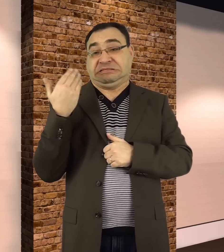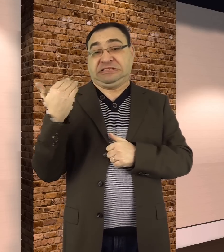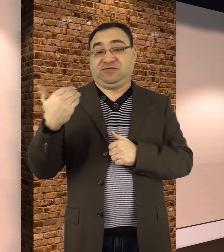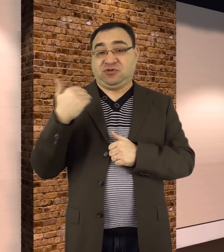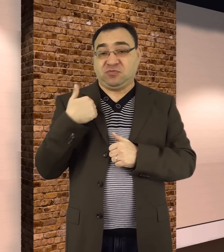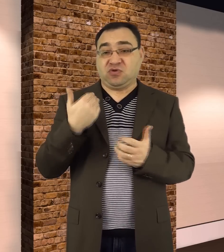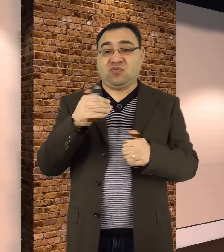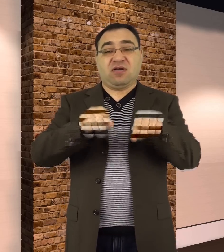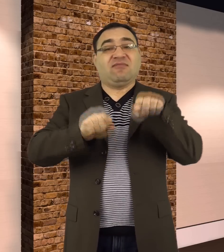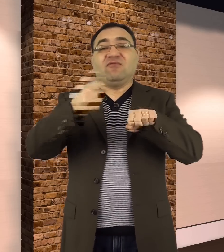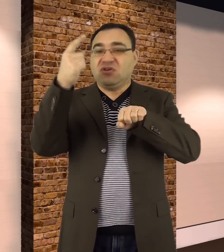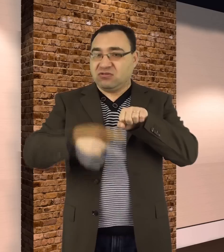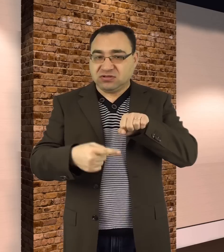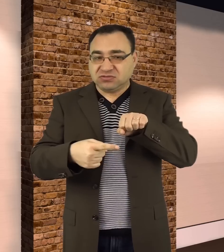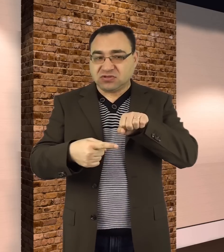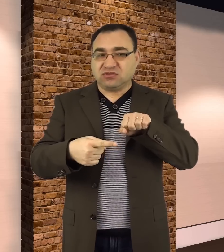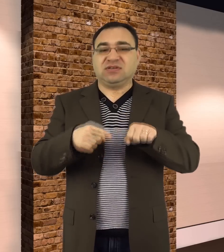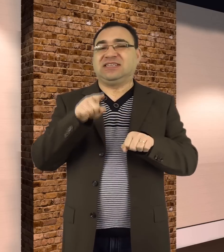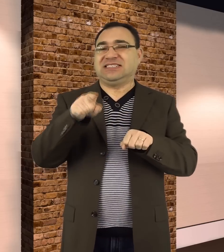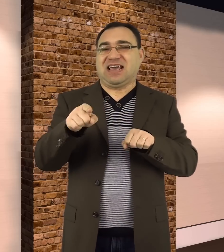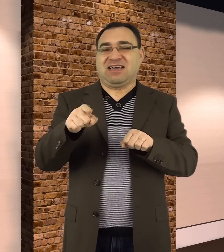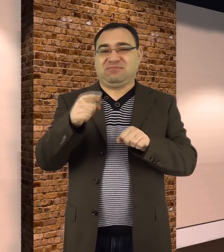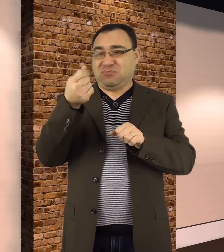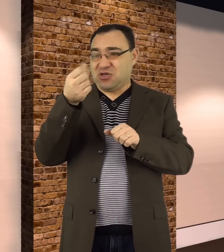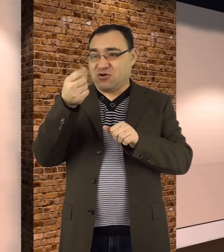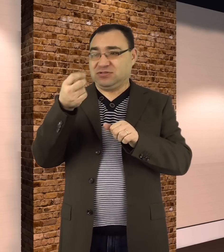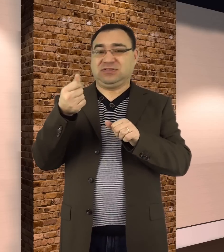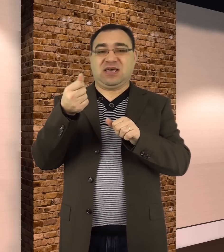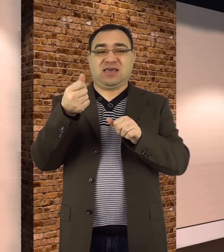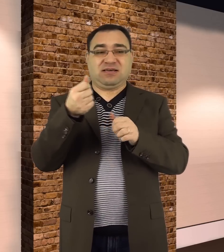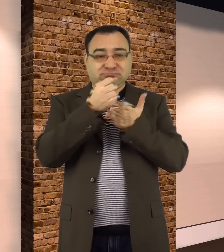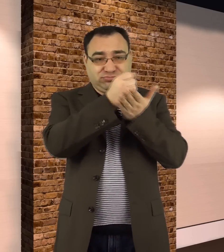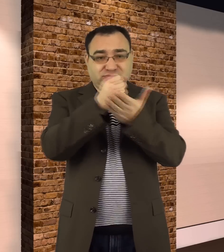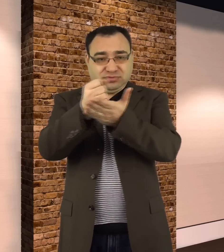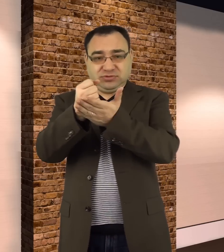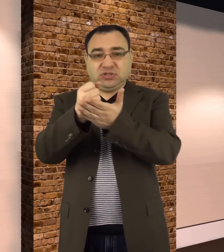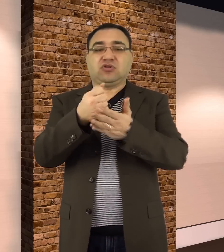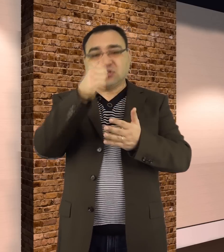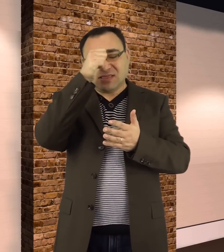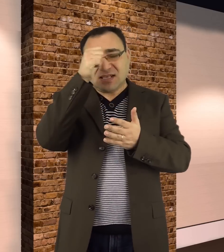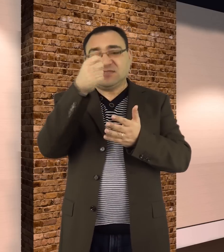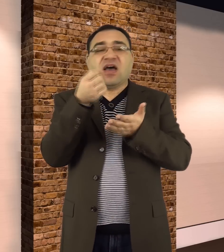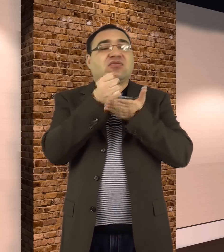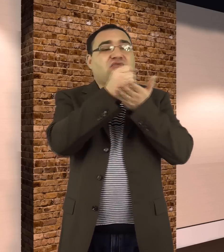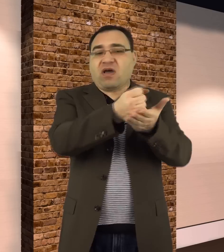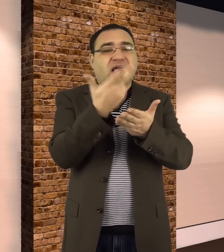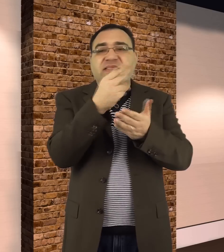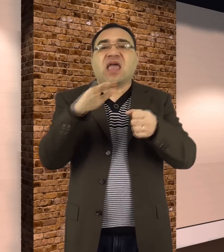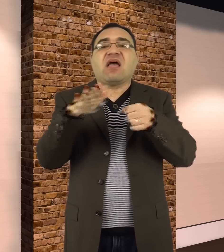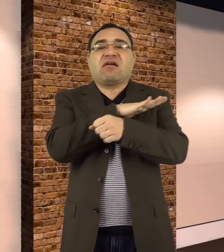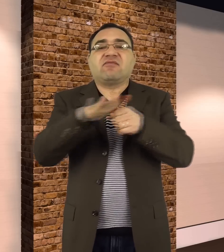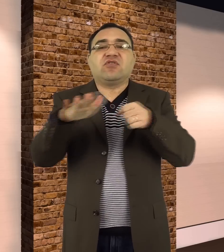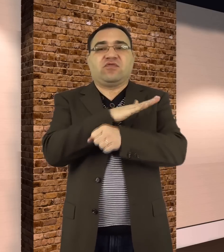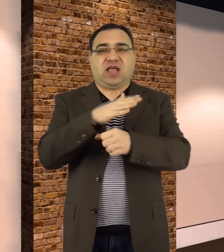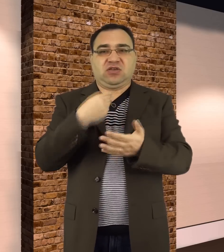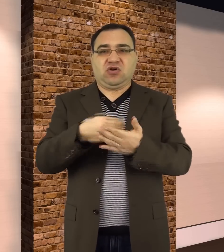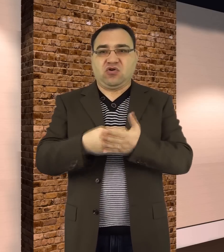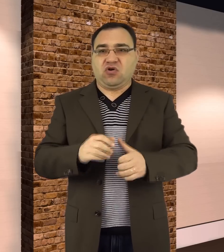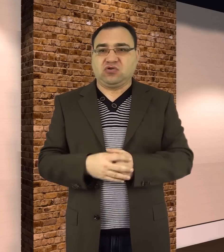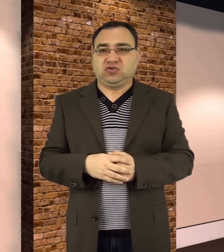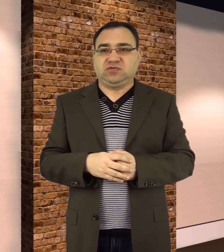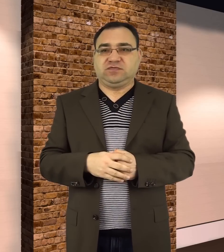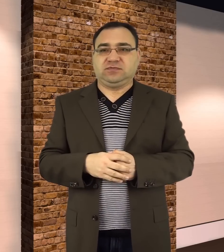Niedawno był wyrok sądowy dotyczący dofinansowania z środków PFRON gdzie określone było, że otrzymana pomoc z PFRON to nie jest refundacja.